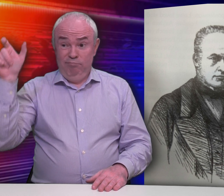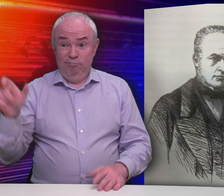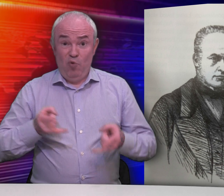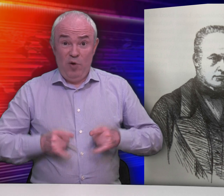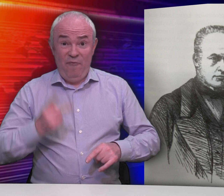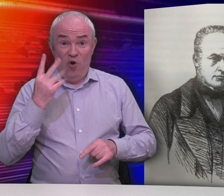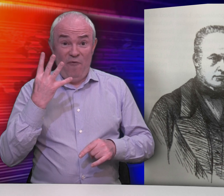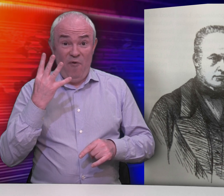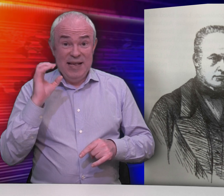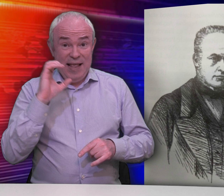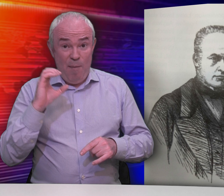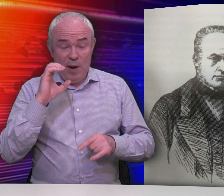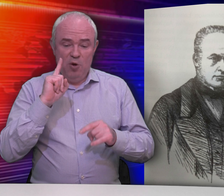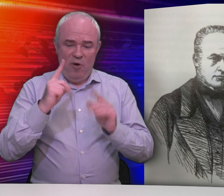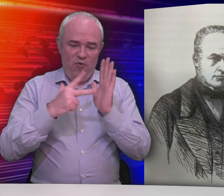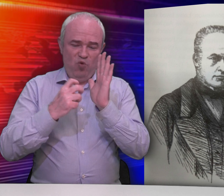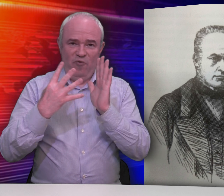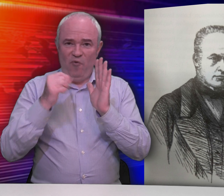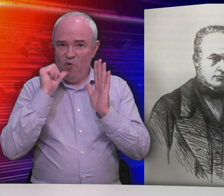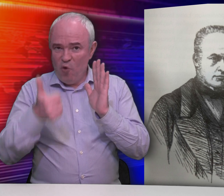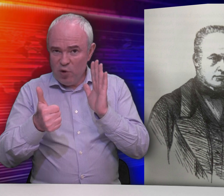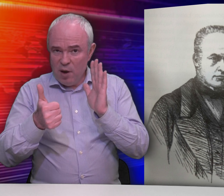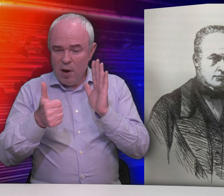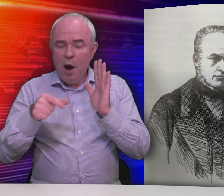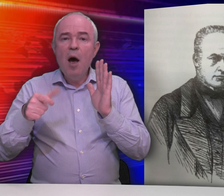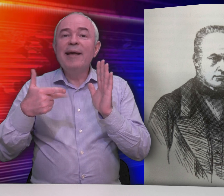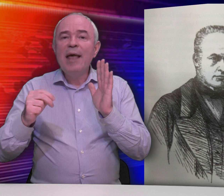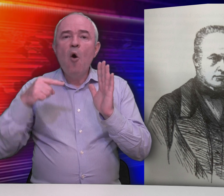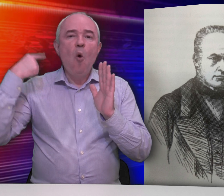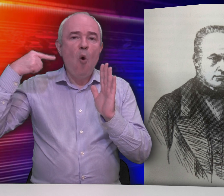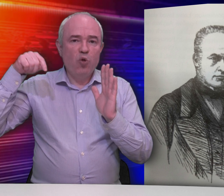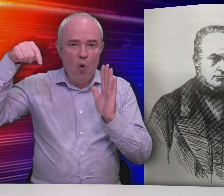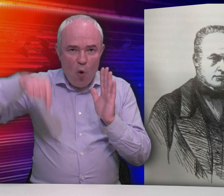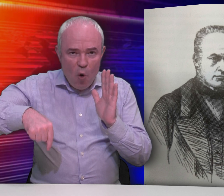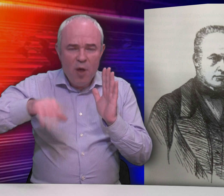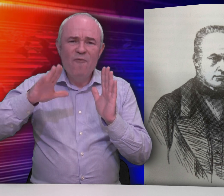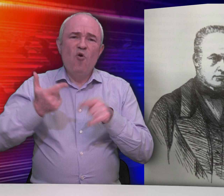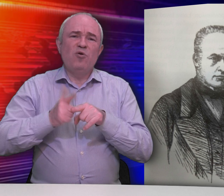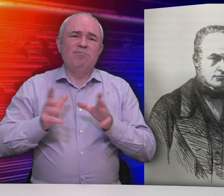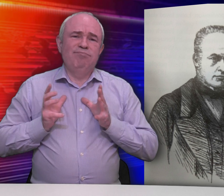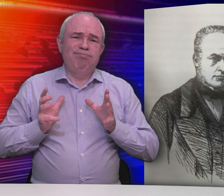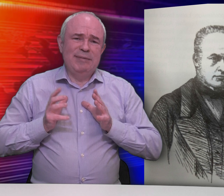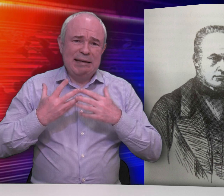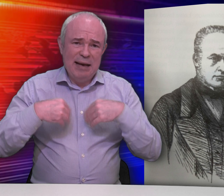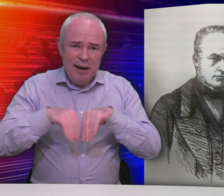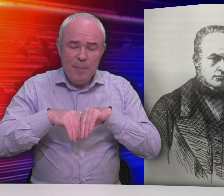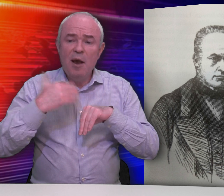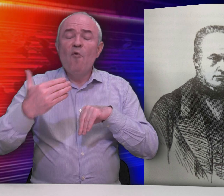Он родился 24 сентября 1804 года в Лондоне в очень состоятельной семье.